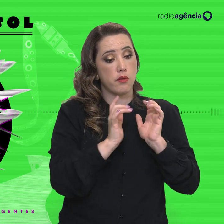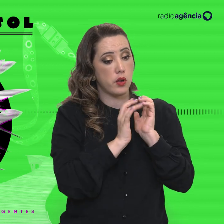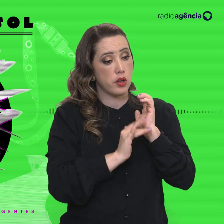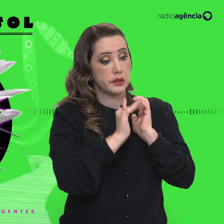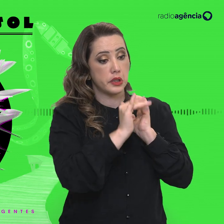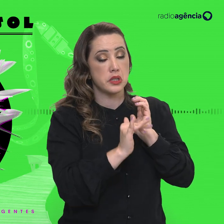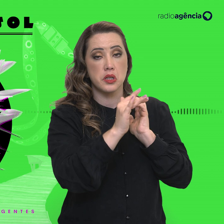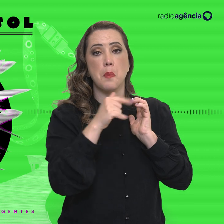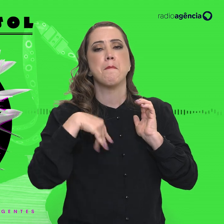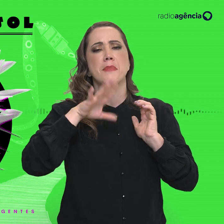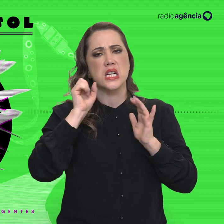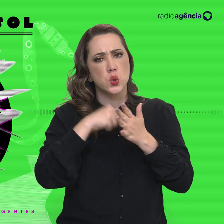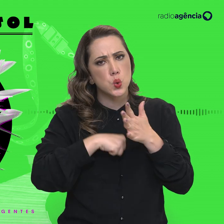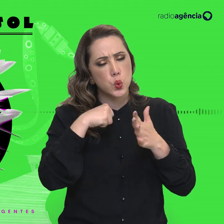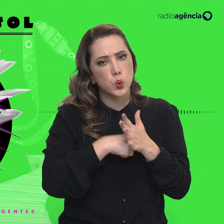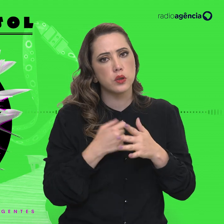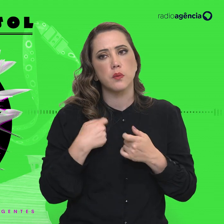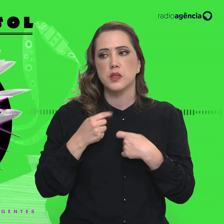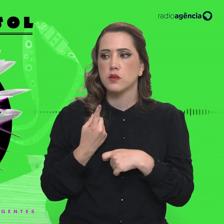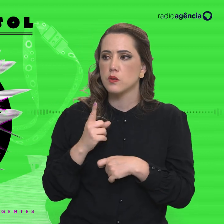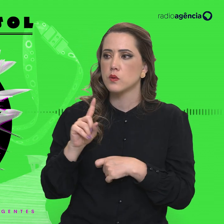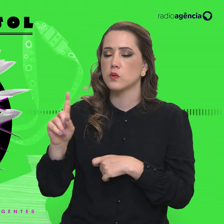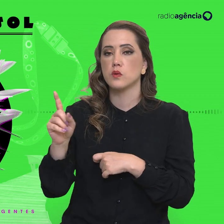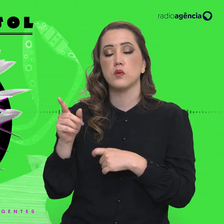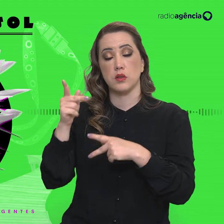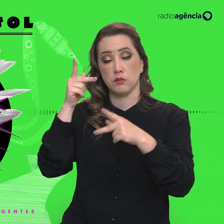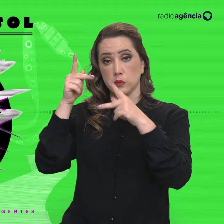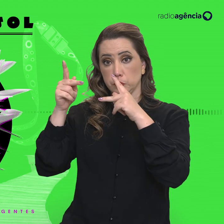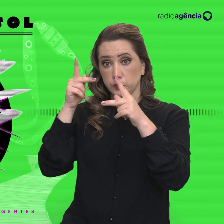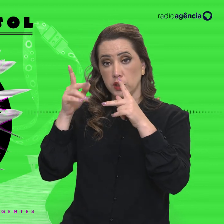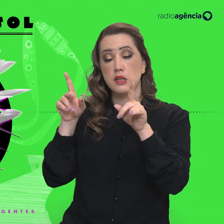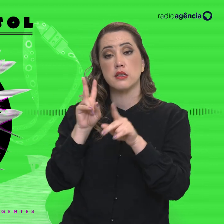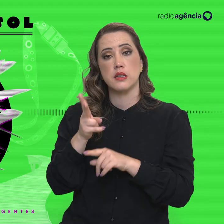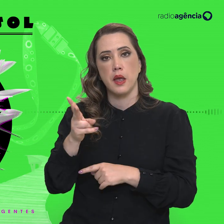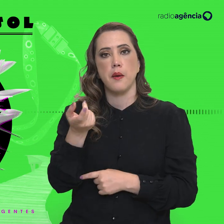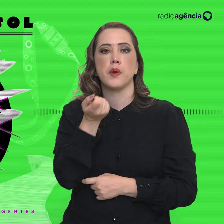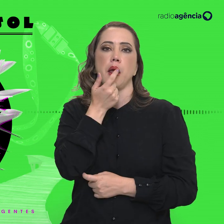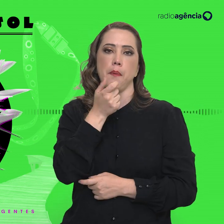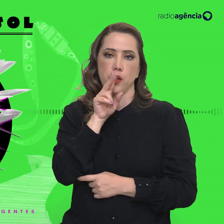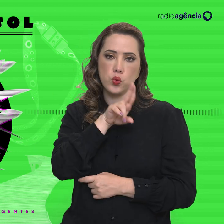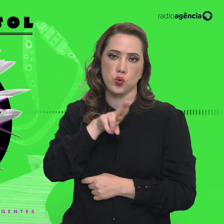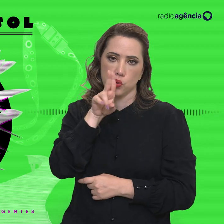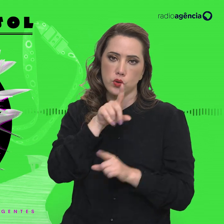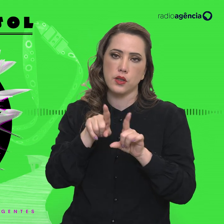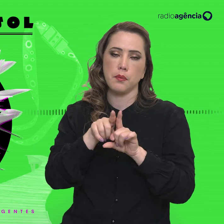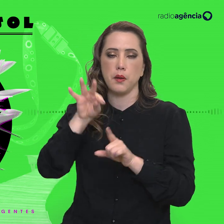Eu faço psicanálise toda semana, eu tomo suplementos para melhorar a minha cognição porque o TDAH traz muita impulsividade.